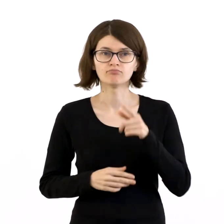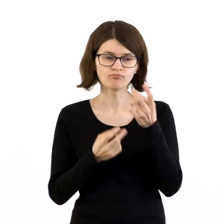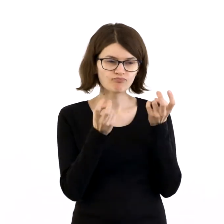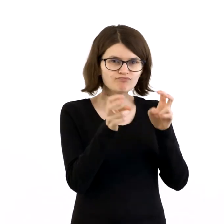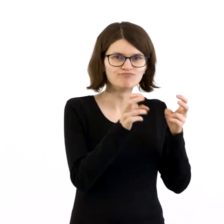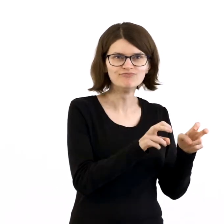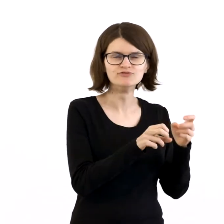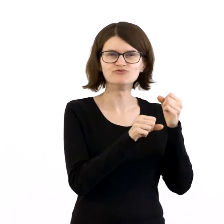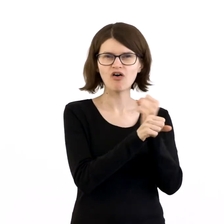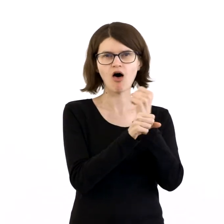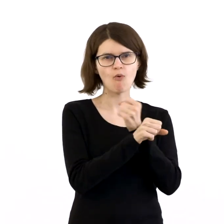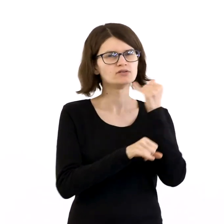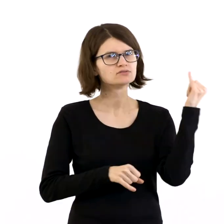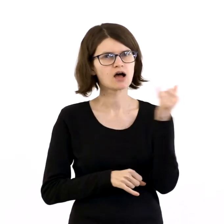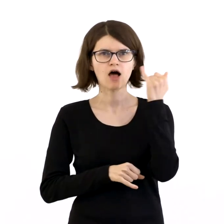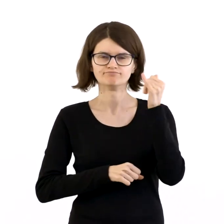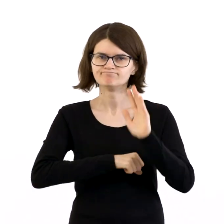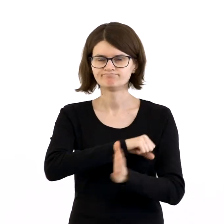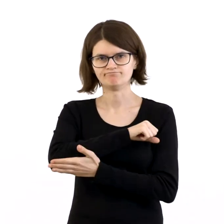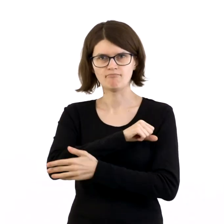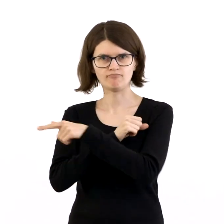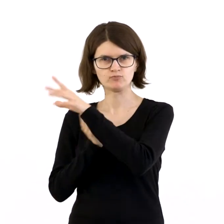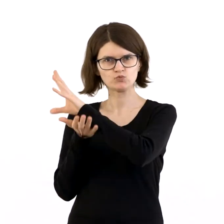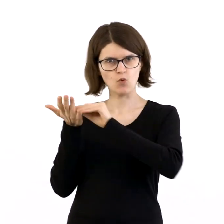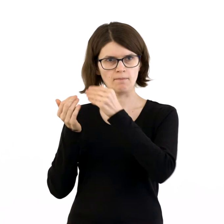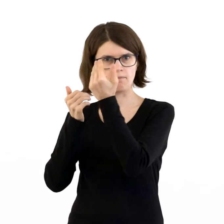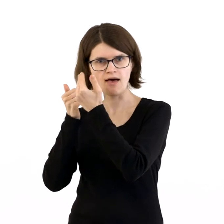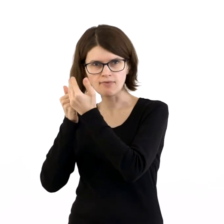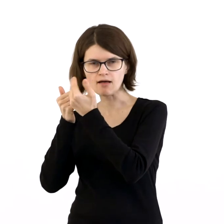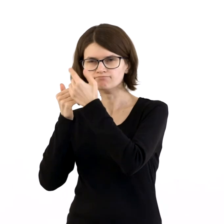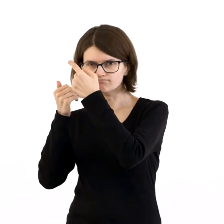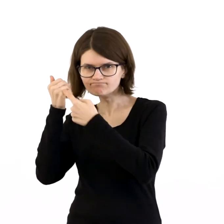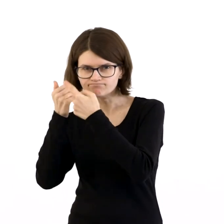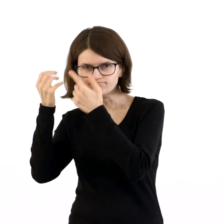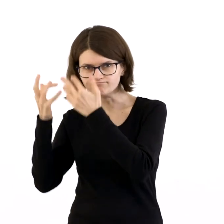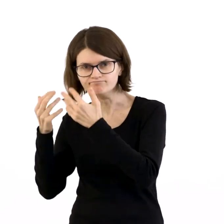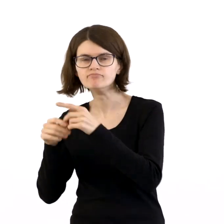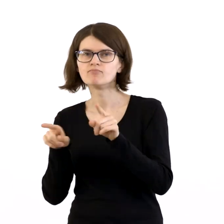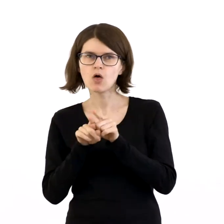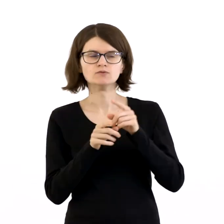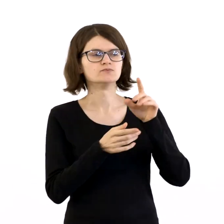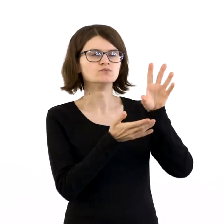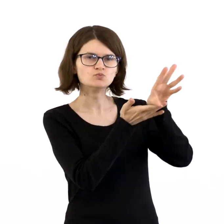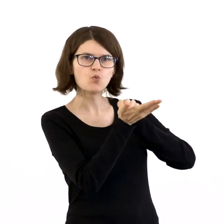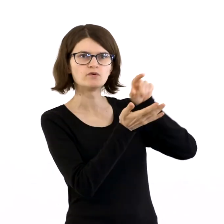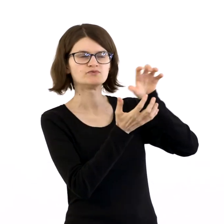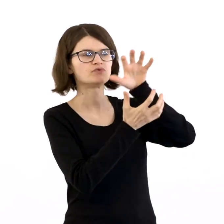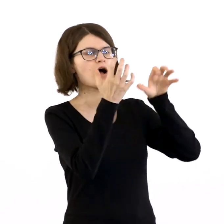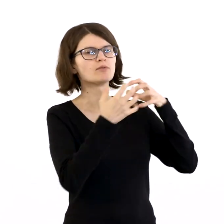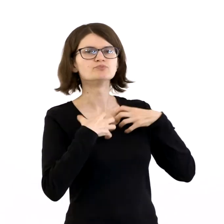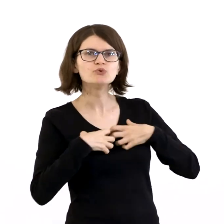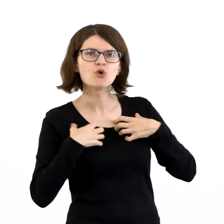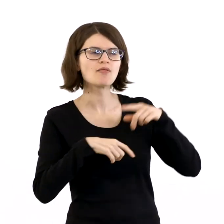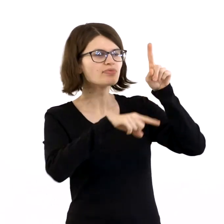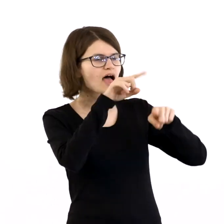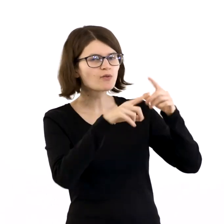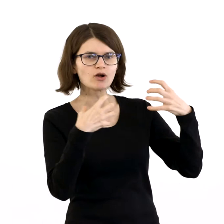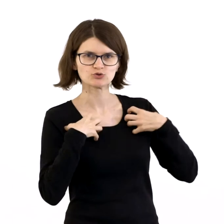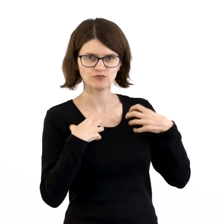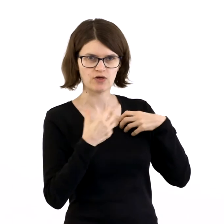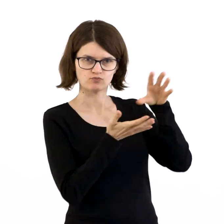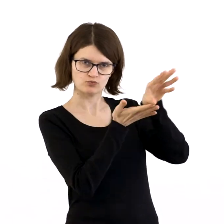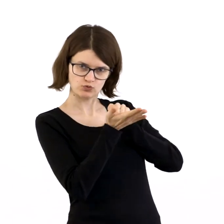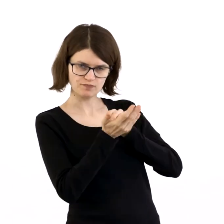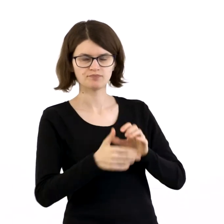Zasady tworzenia dzieł były matematyczne, formy były organiczne, miękkie i wzorem dla nich był świat przyrody.